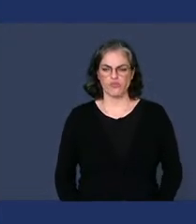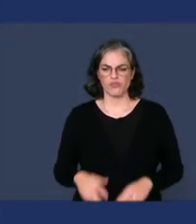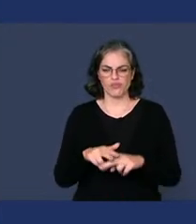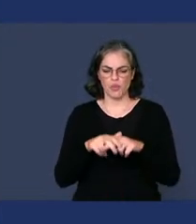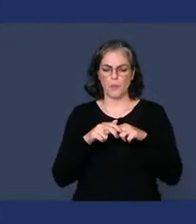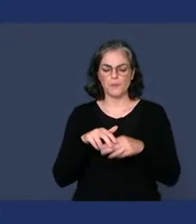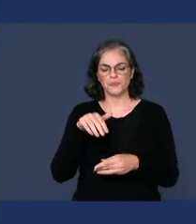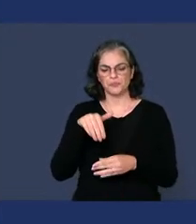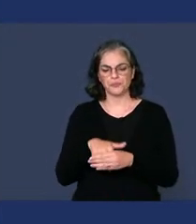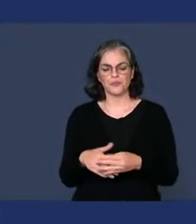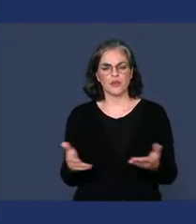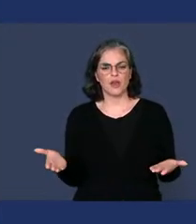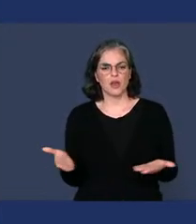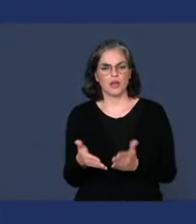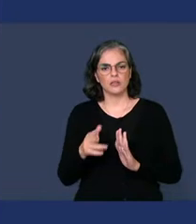A CULTURA É TRATADA NO PAÍS. PORTANTO NÓS QUEREMOS VOTAR